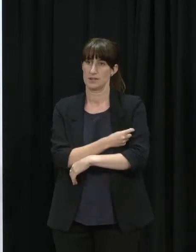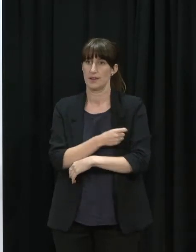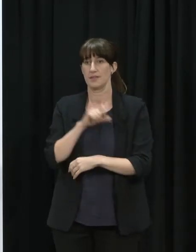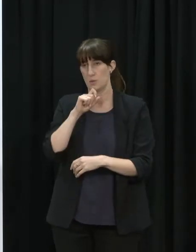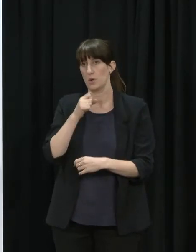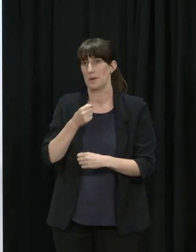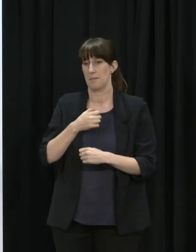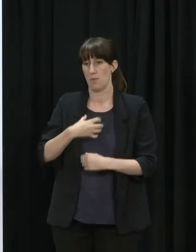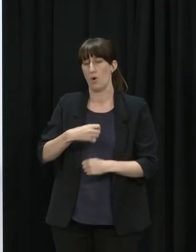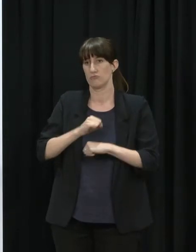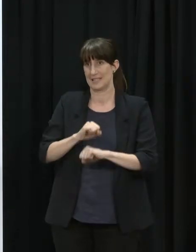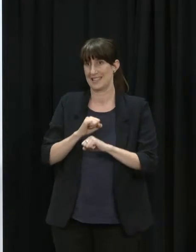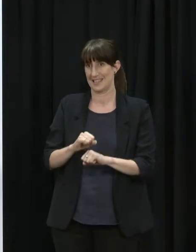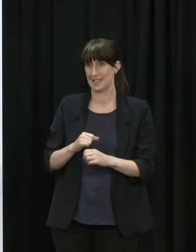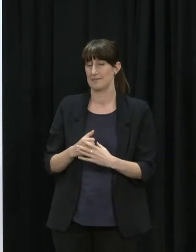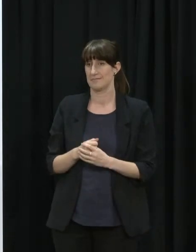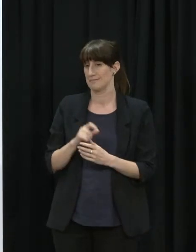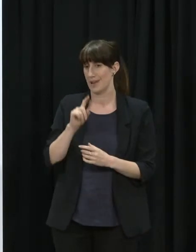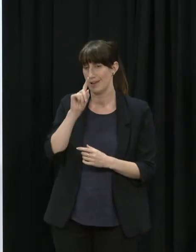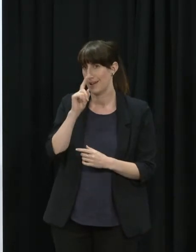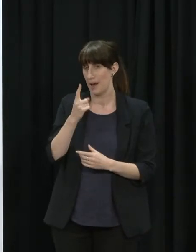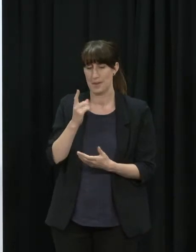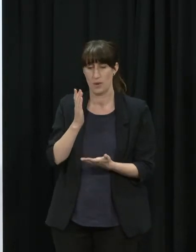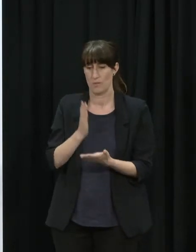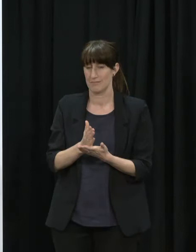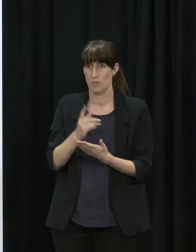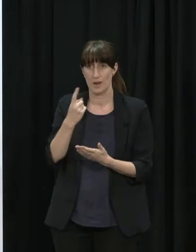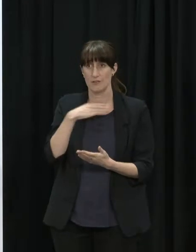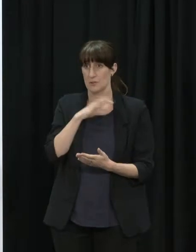te tini tangata kua whai kano